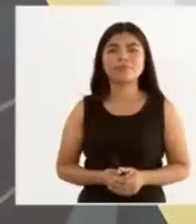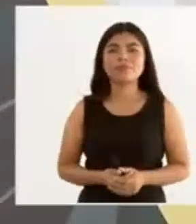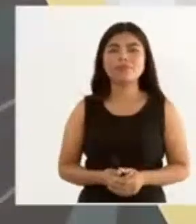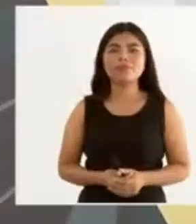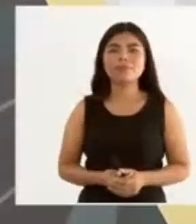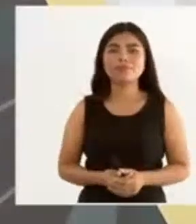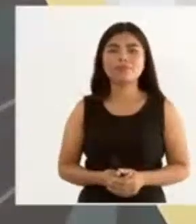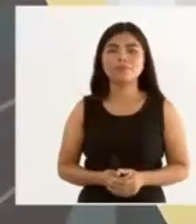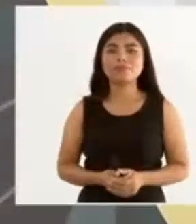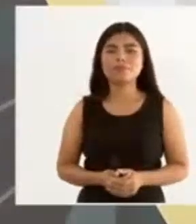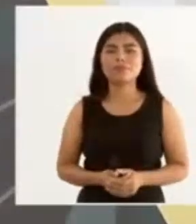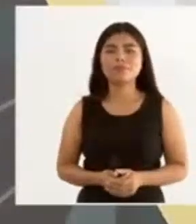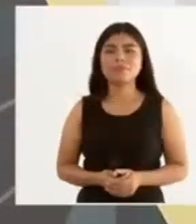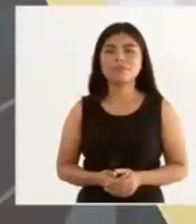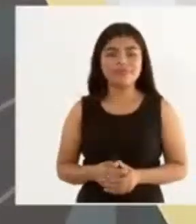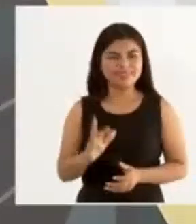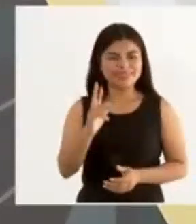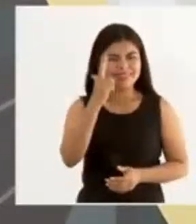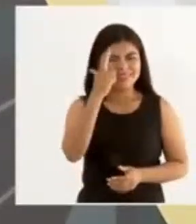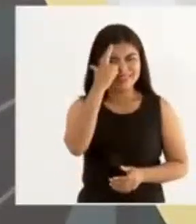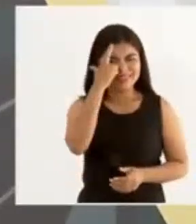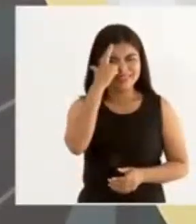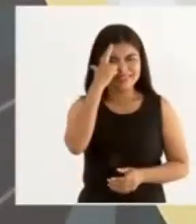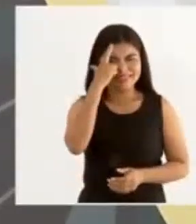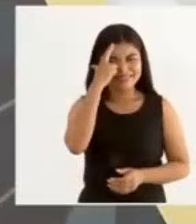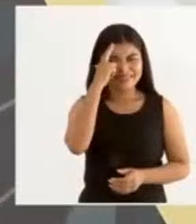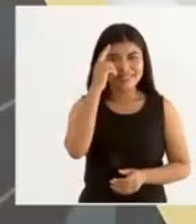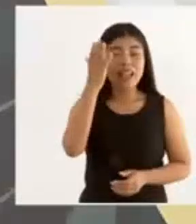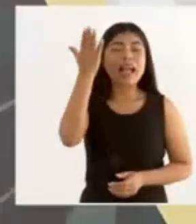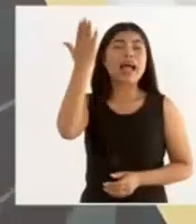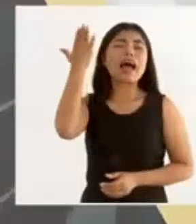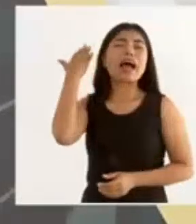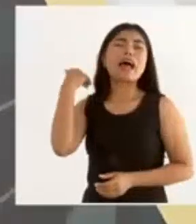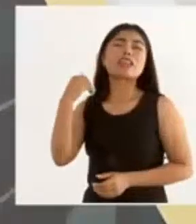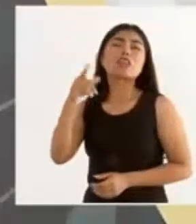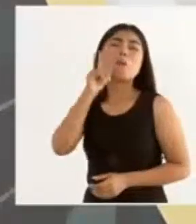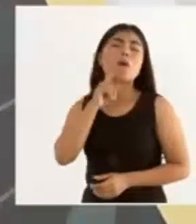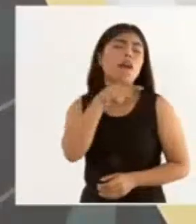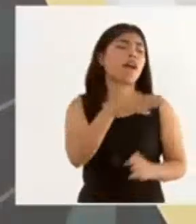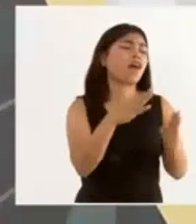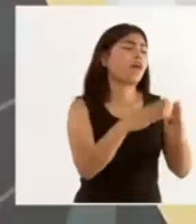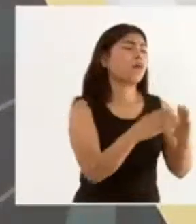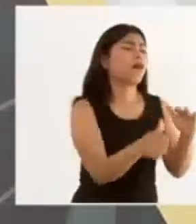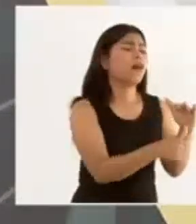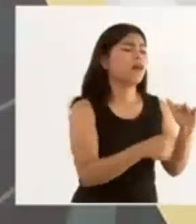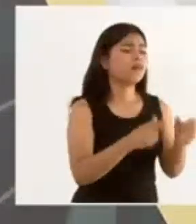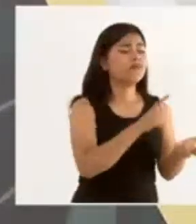miles quizá de años, ¿quiénes hemos hecho ese trabajo principalmente?